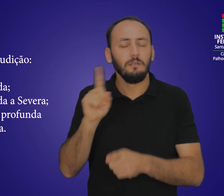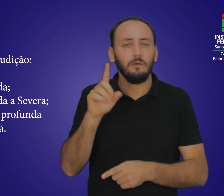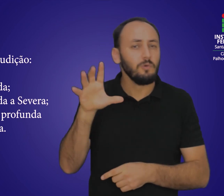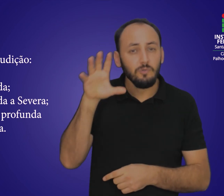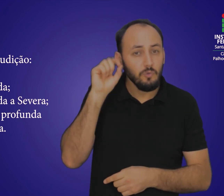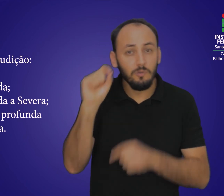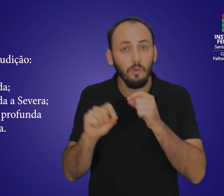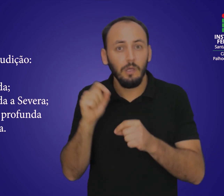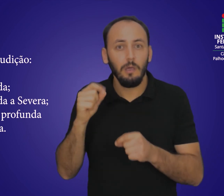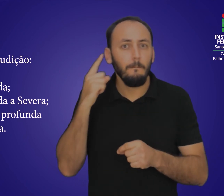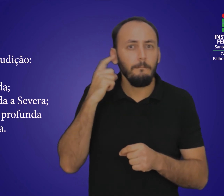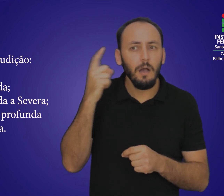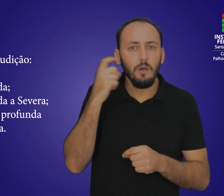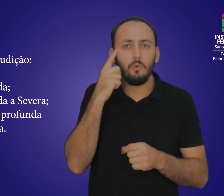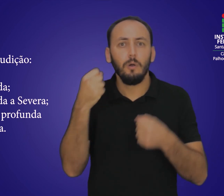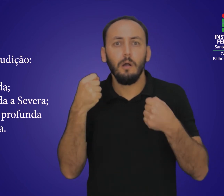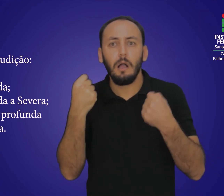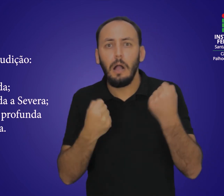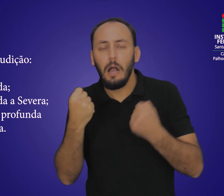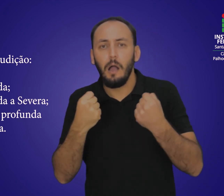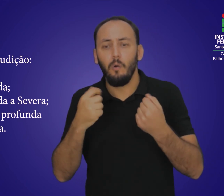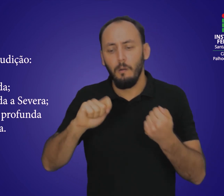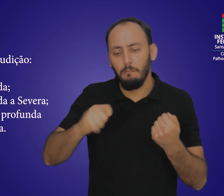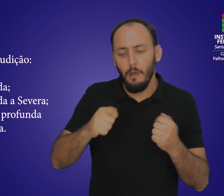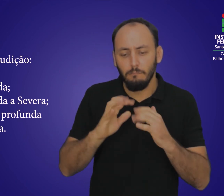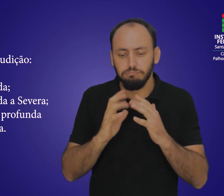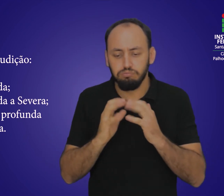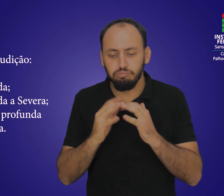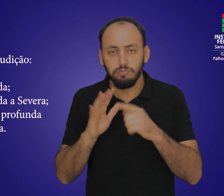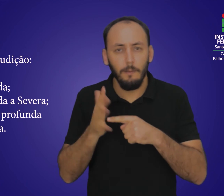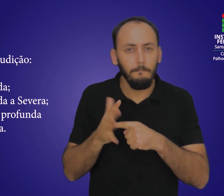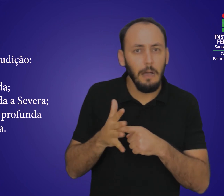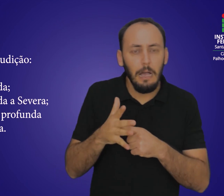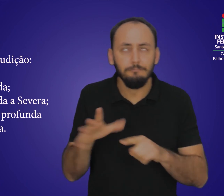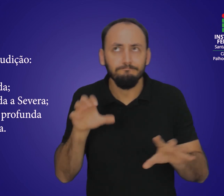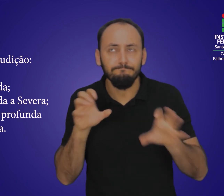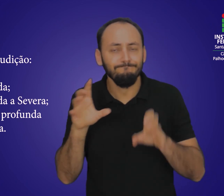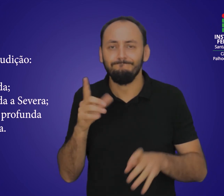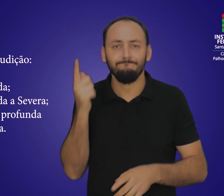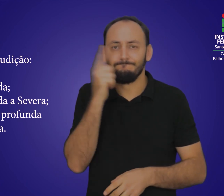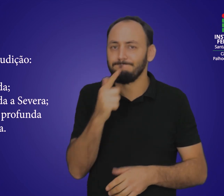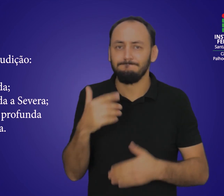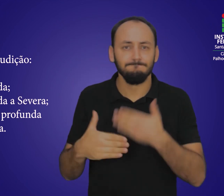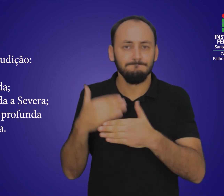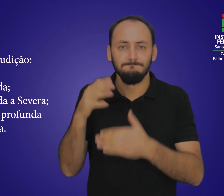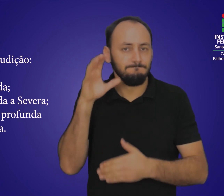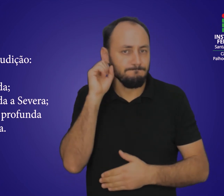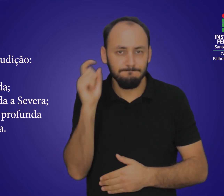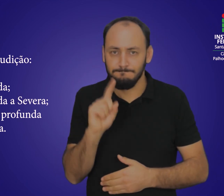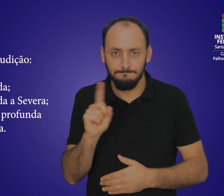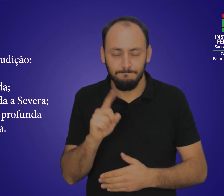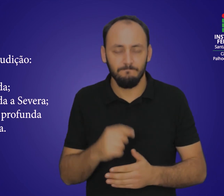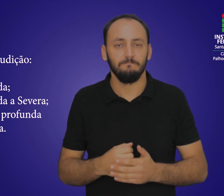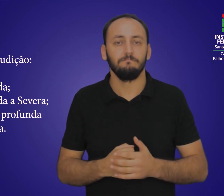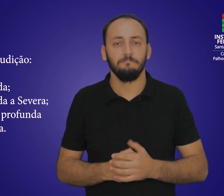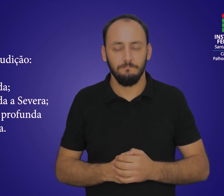e muito menos o barulho do motor de moto ou de carros funcionando.